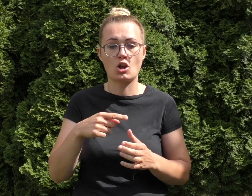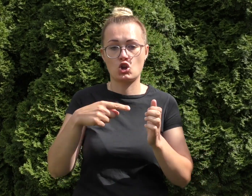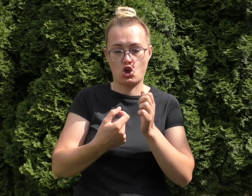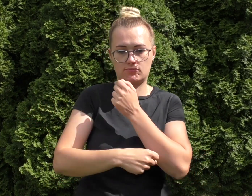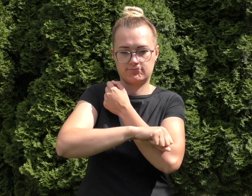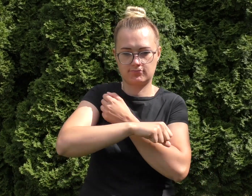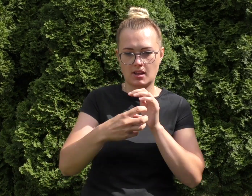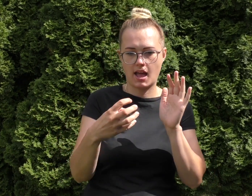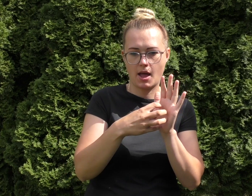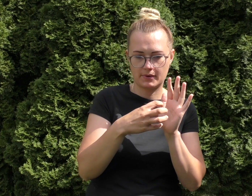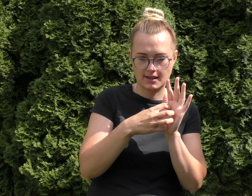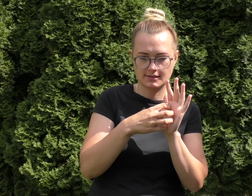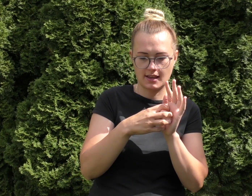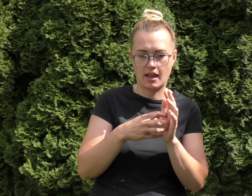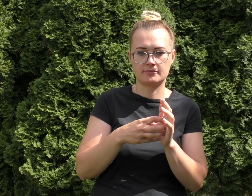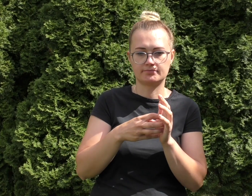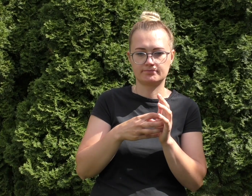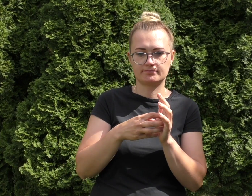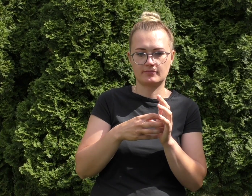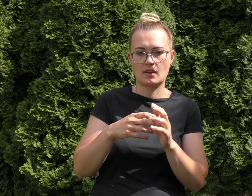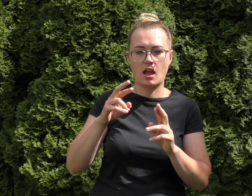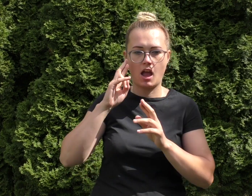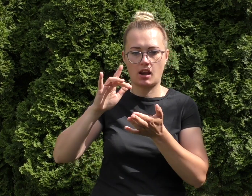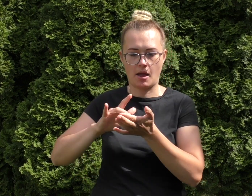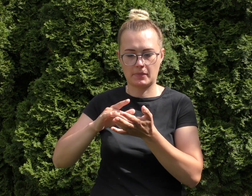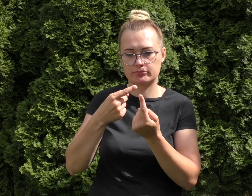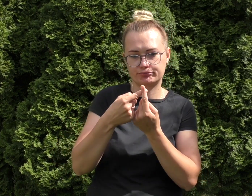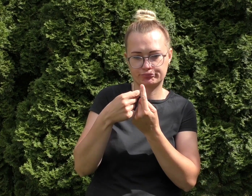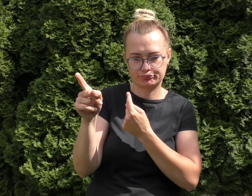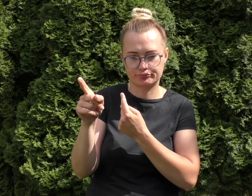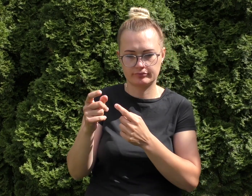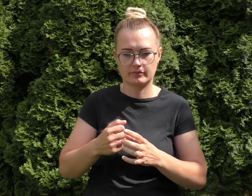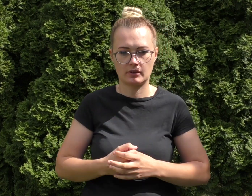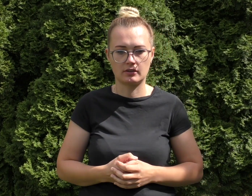To możecie korzystać z aplikacji 112.